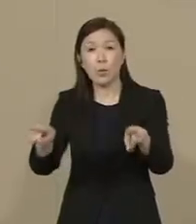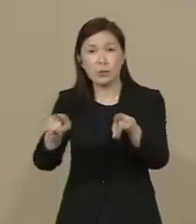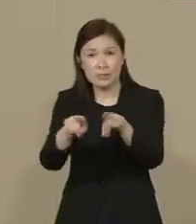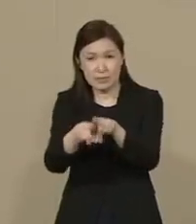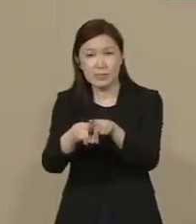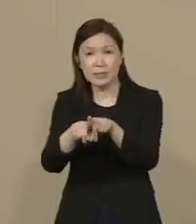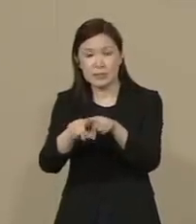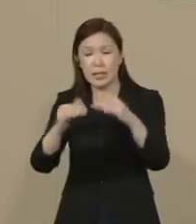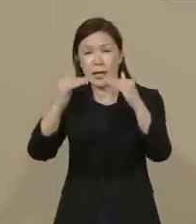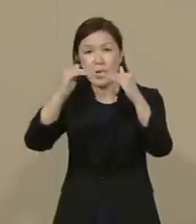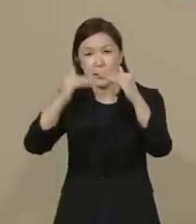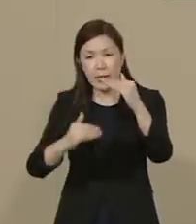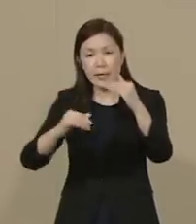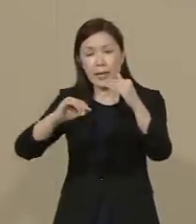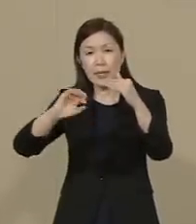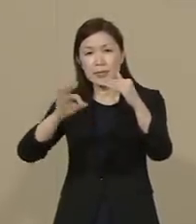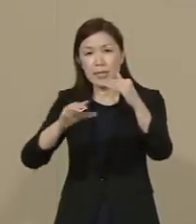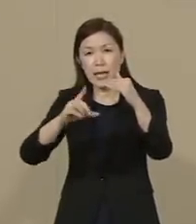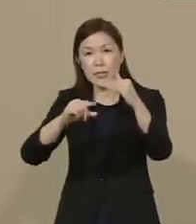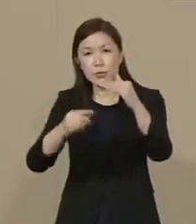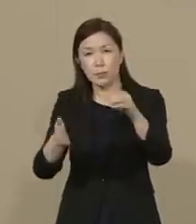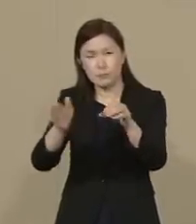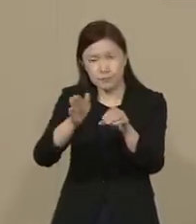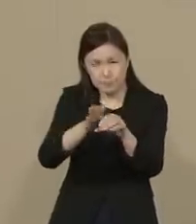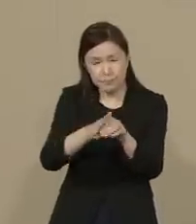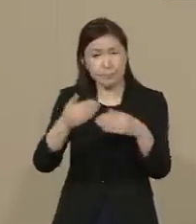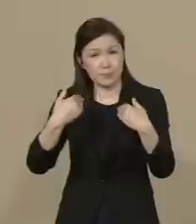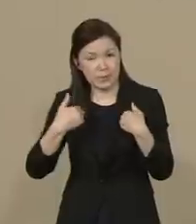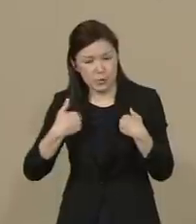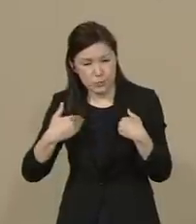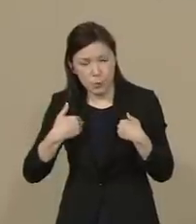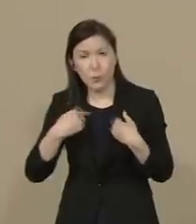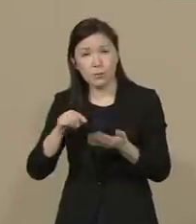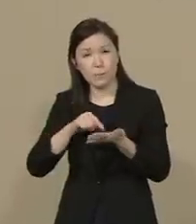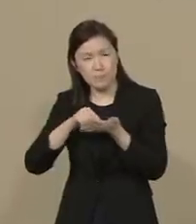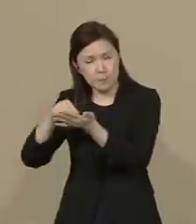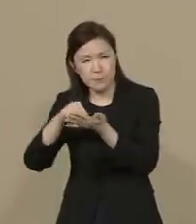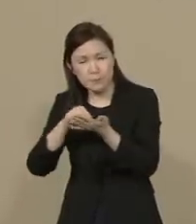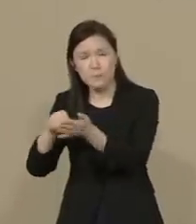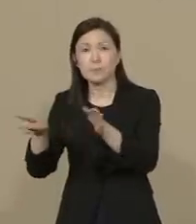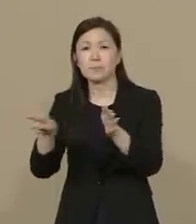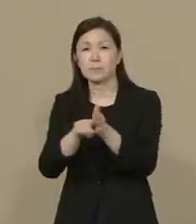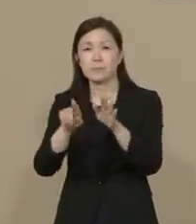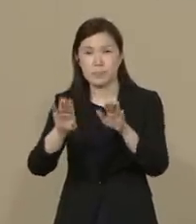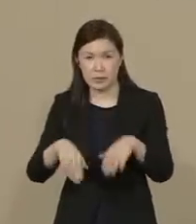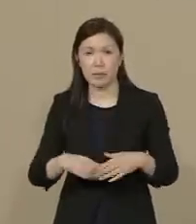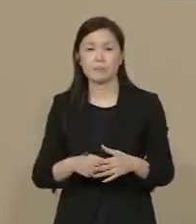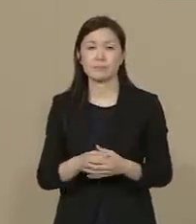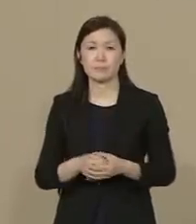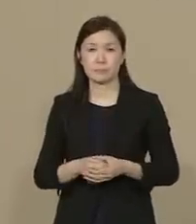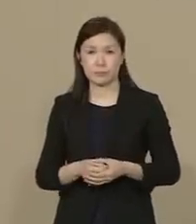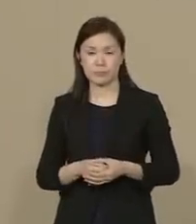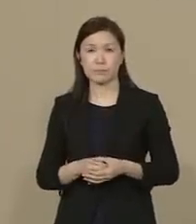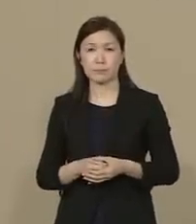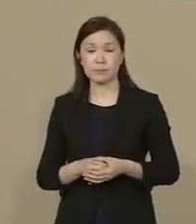軽減税率を導入することが不可欠 だと一貫して訴えてきました その結果